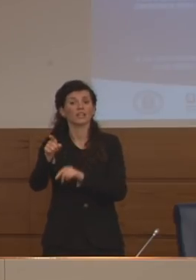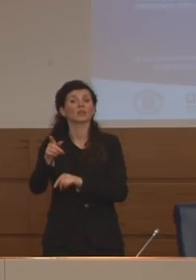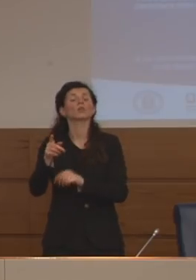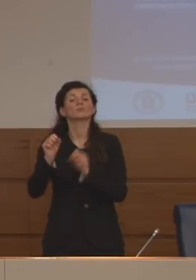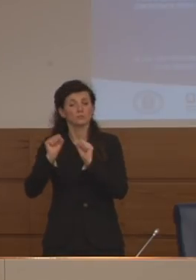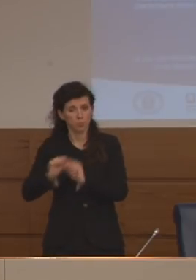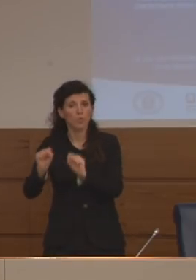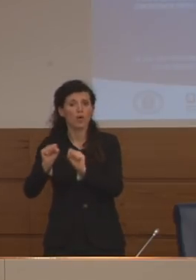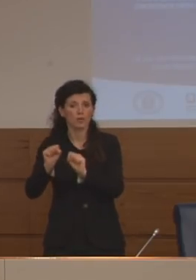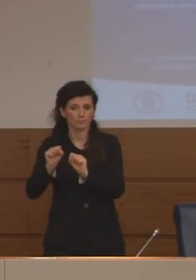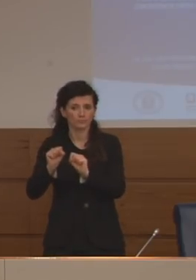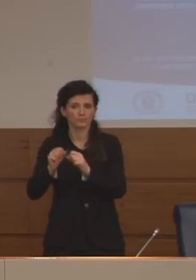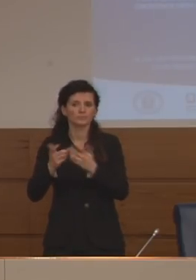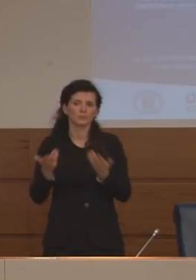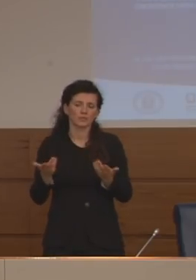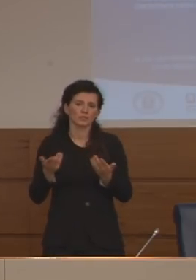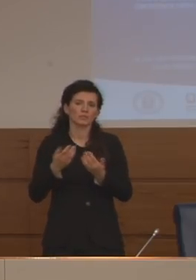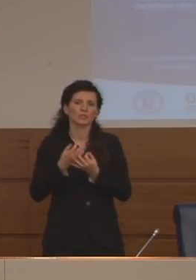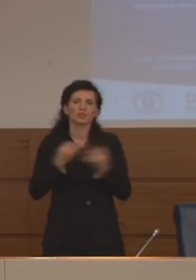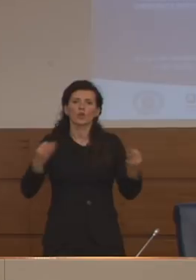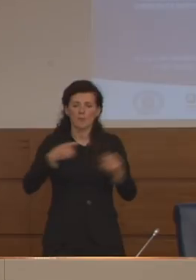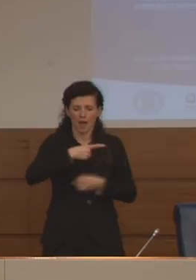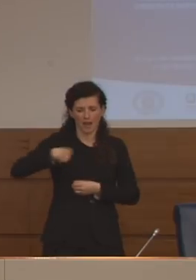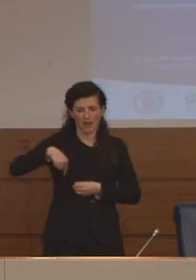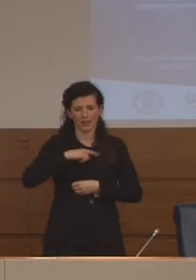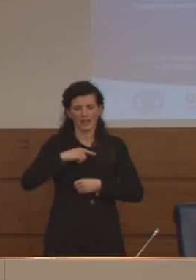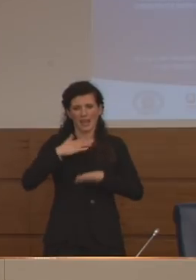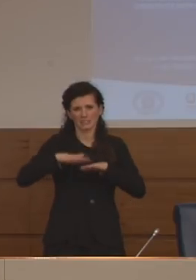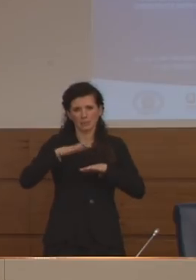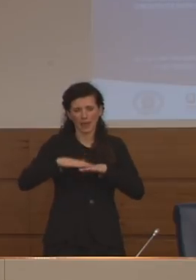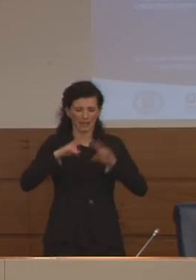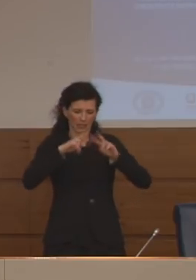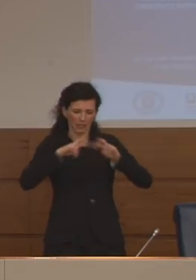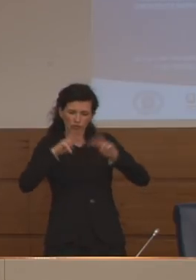certamente anche noi ricercatori siamo estremamente interessati a conoscere la